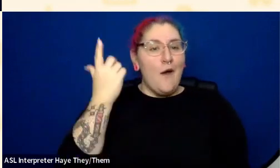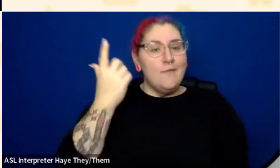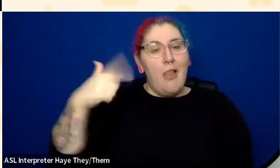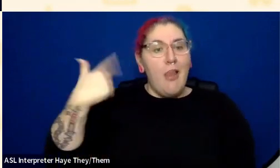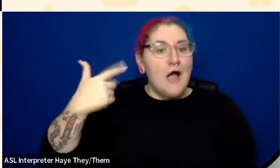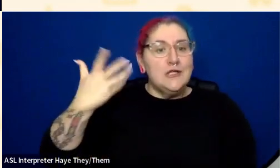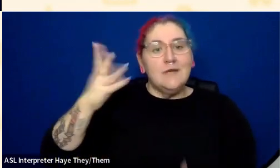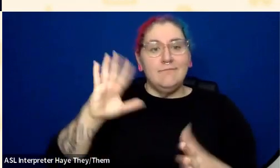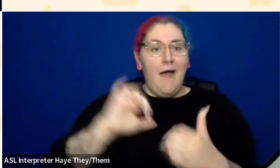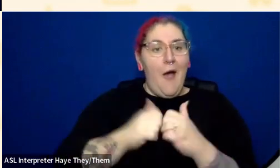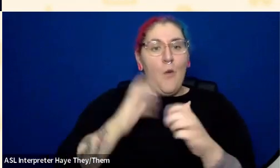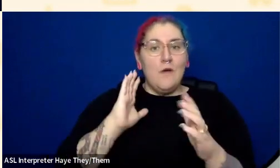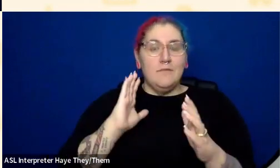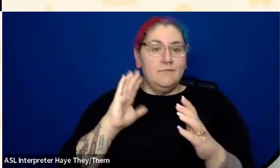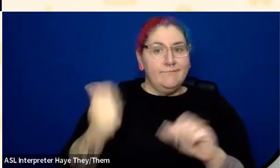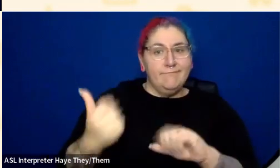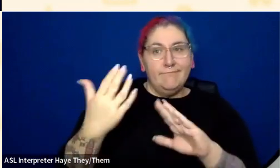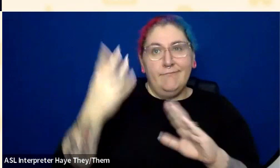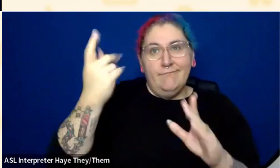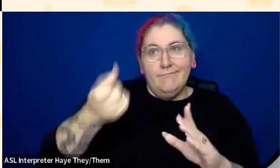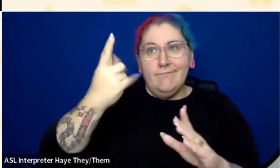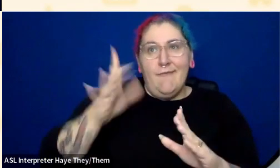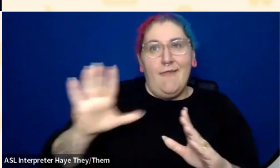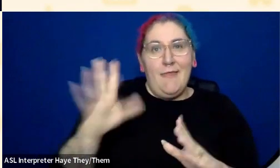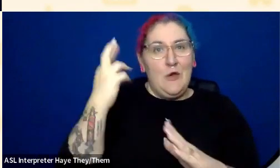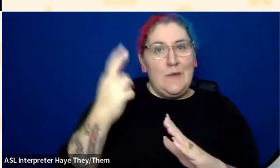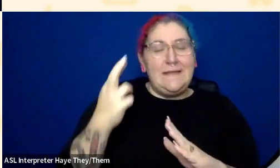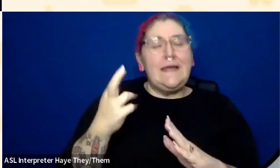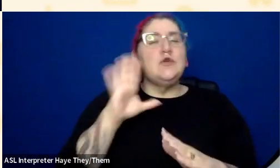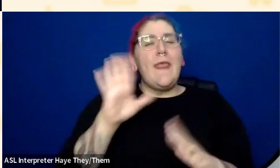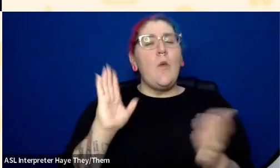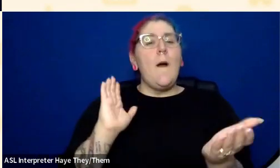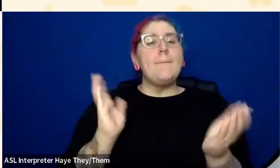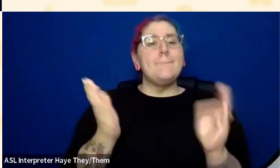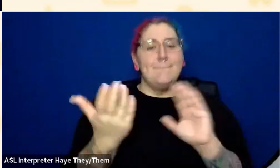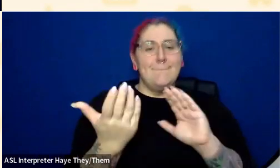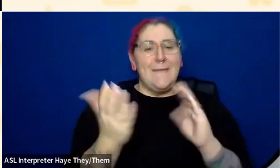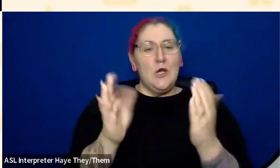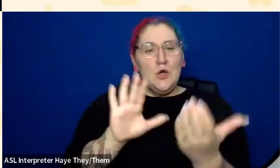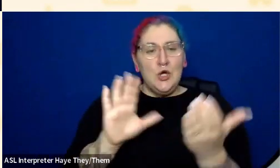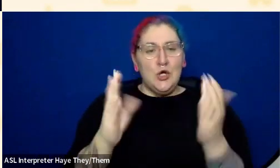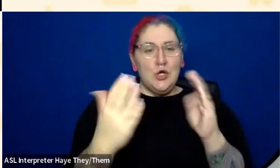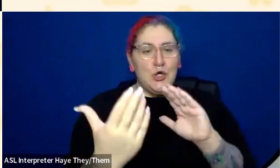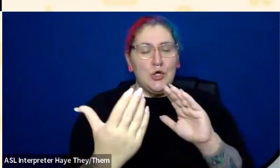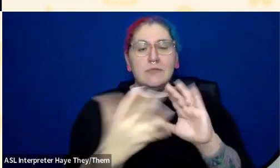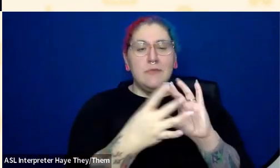Se van a reflejar bastante entre sí en términos de lo que están haciendo y luego simplemente poner las cosas en sentido opuesto.